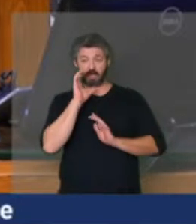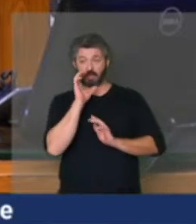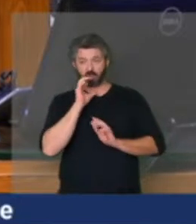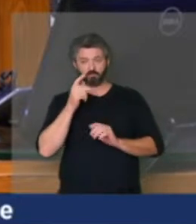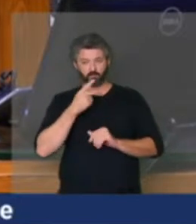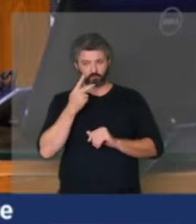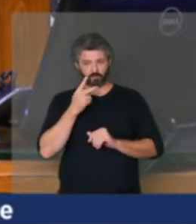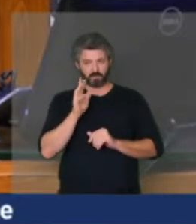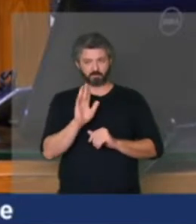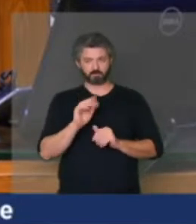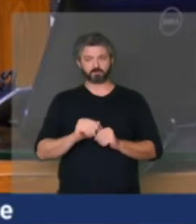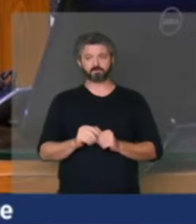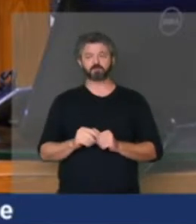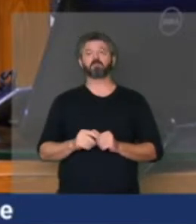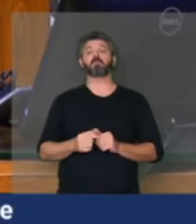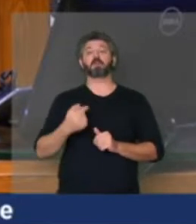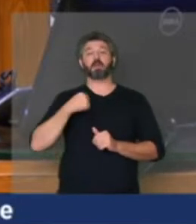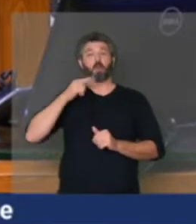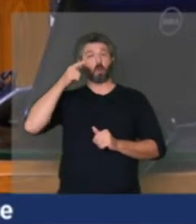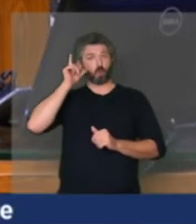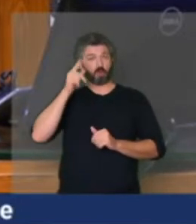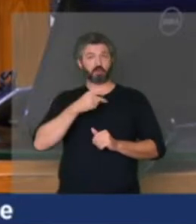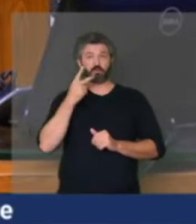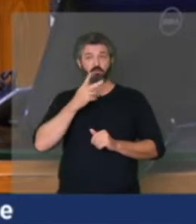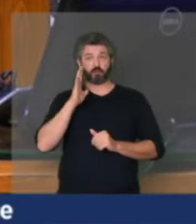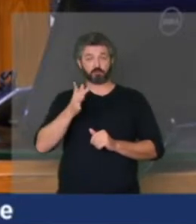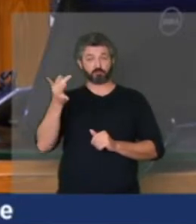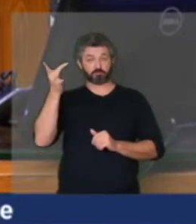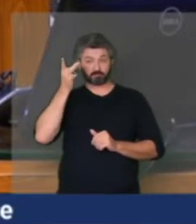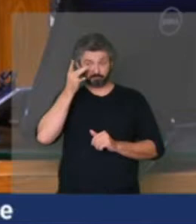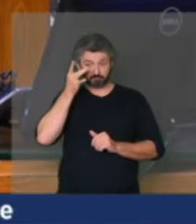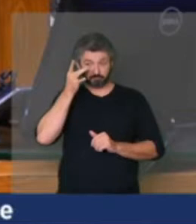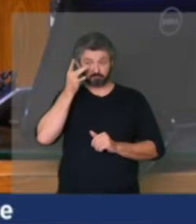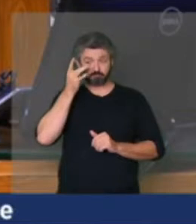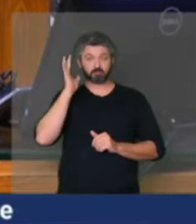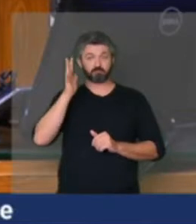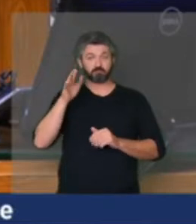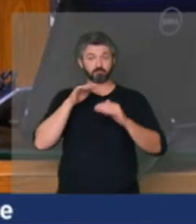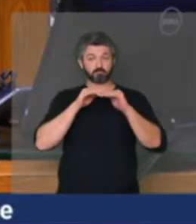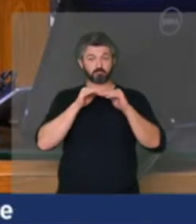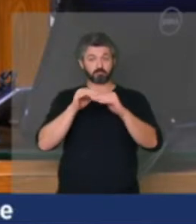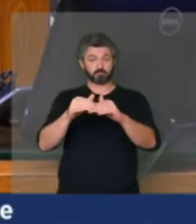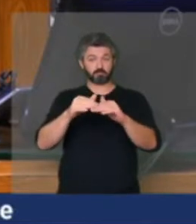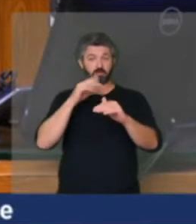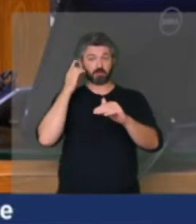JÁ O FIZ ONTEM... PESSOALMENTE... AO DEPUTADO PAULO GANIME E QUERO FAZER AGORA DE PÚBLICO. EU QUERO PEDIR DESCULPAS AO DEPUTADO